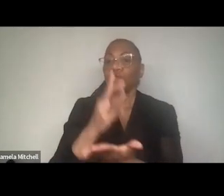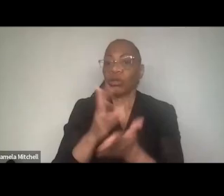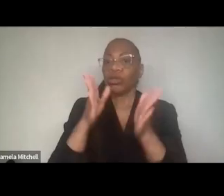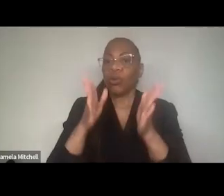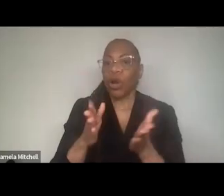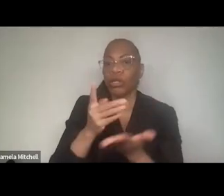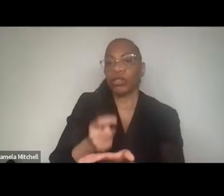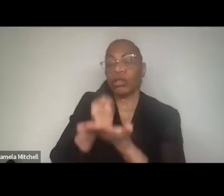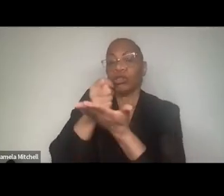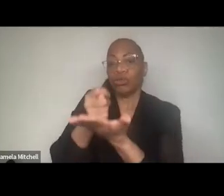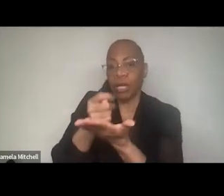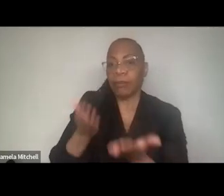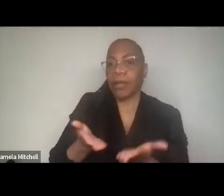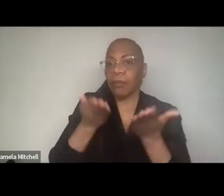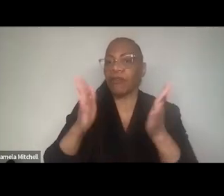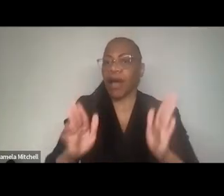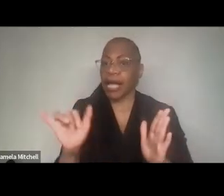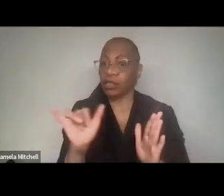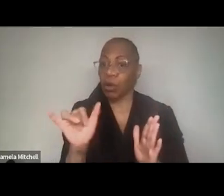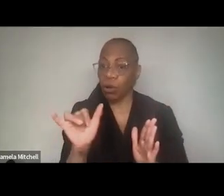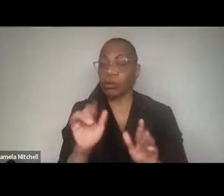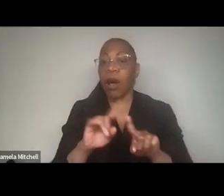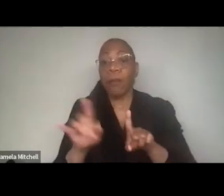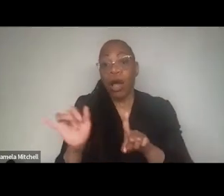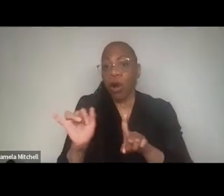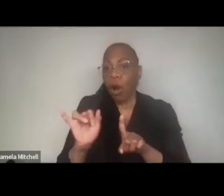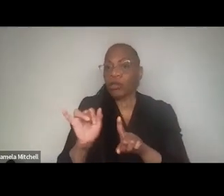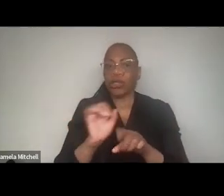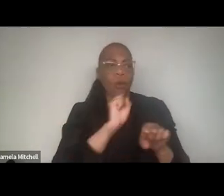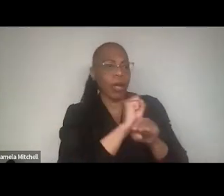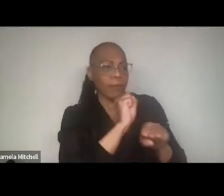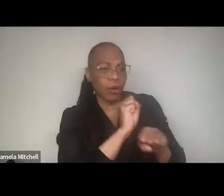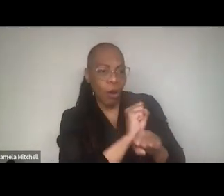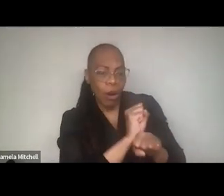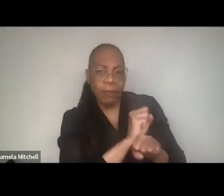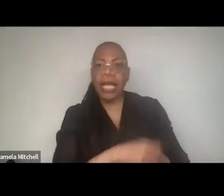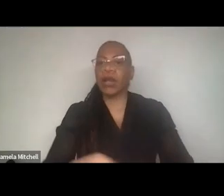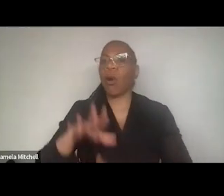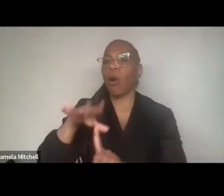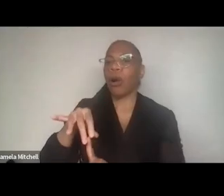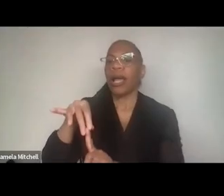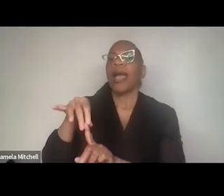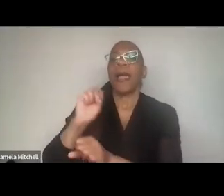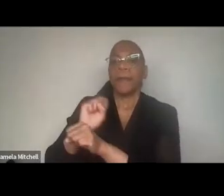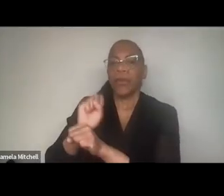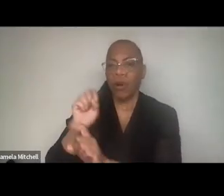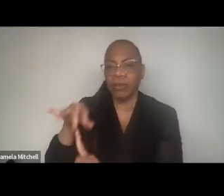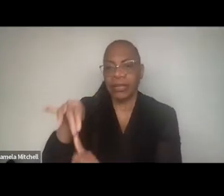pero podría ser empleo, ¿verdad? Podría ser la división de rehabilitación vocacional, un especialista en empleo. Podrían ser consejeros de beneficios.